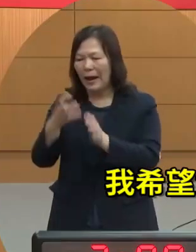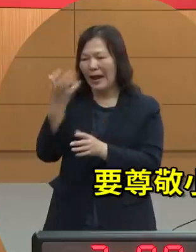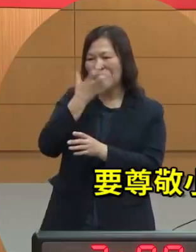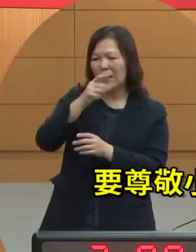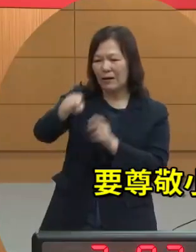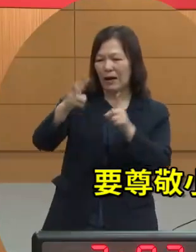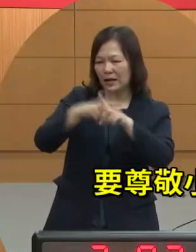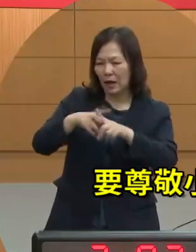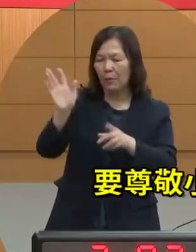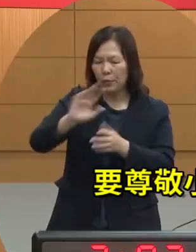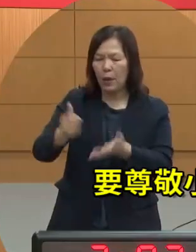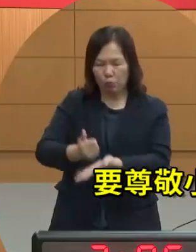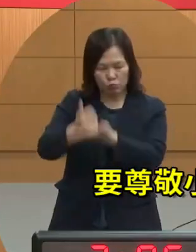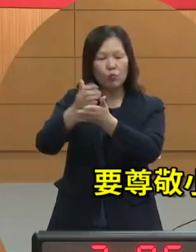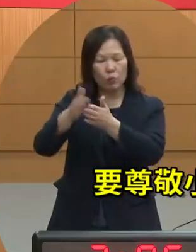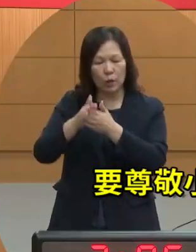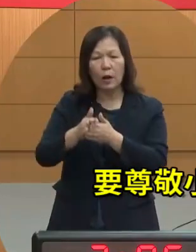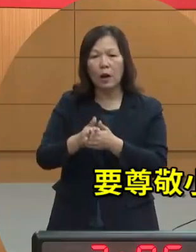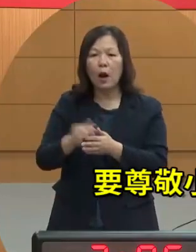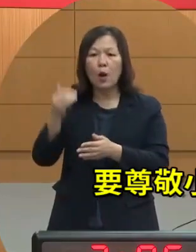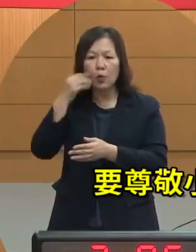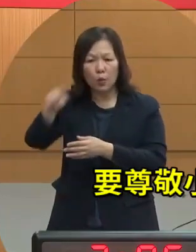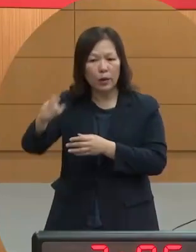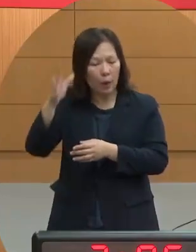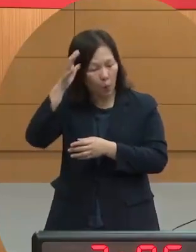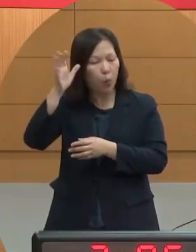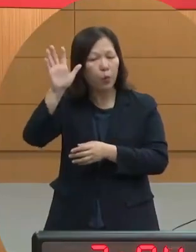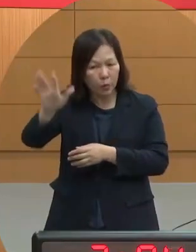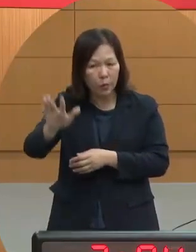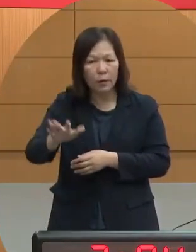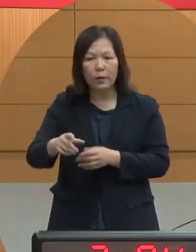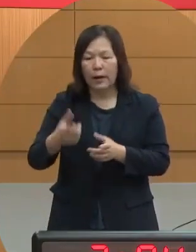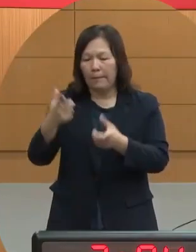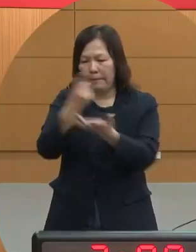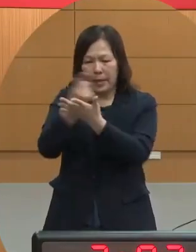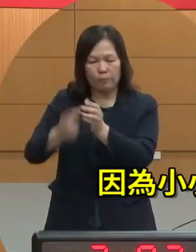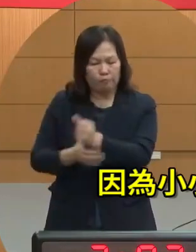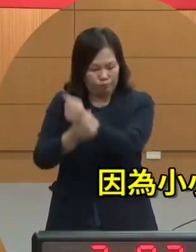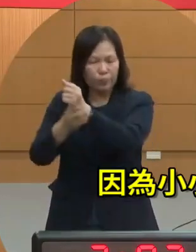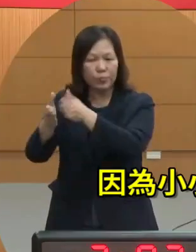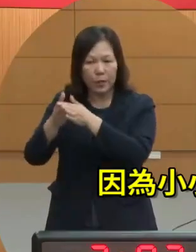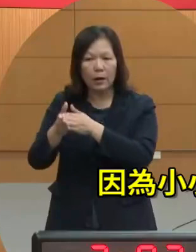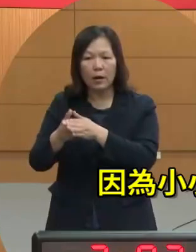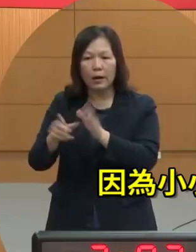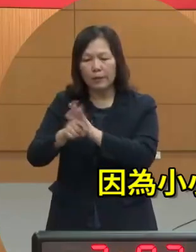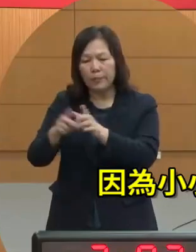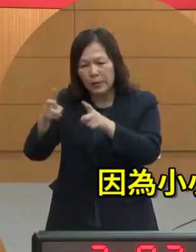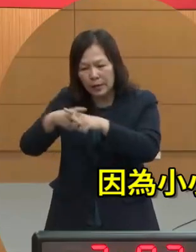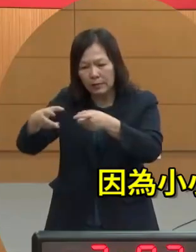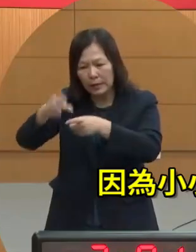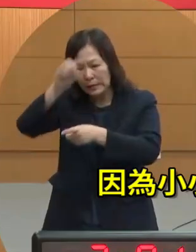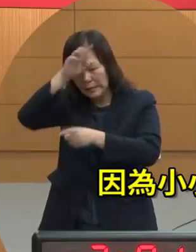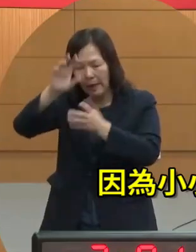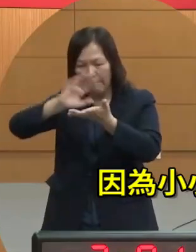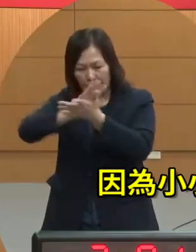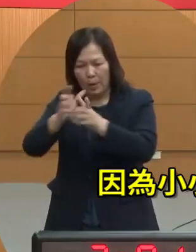要尊敬小黨 如果他是有理念的小黨 大家應該要支持他 因為小小的黨可以變成大大的力量